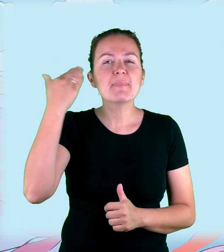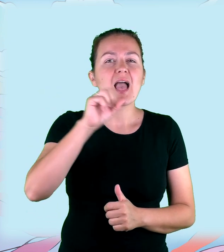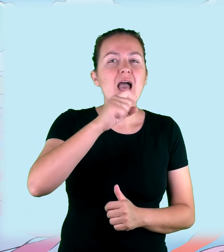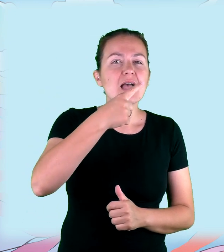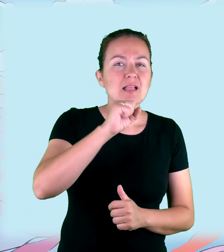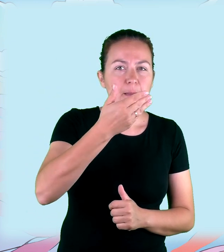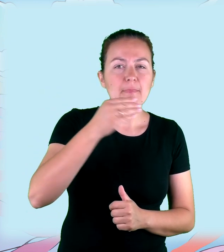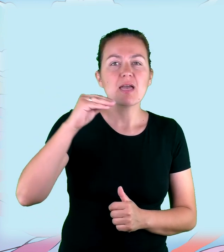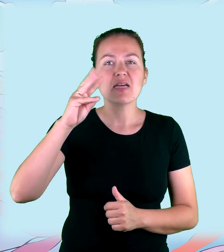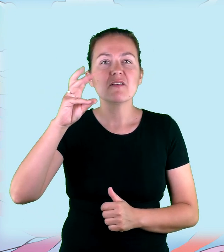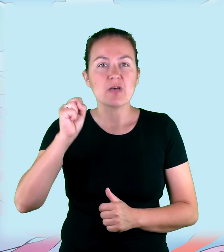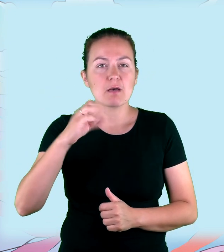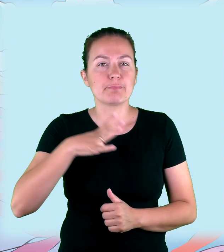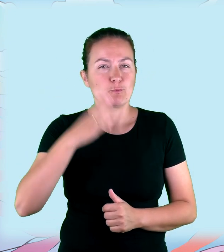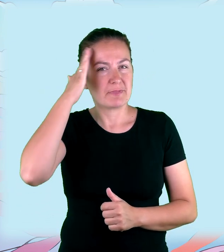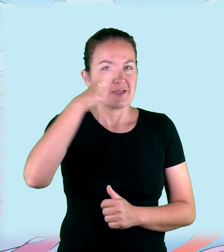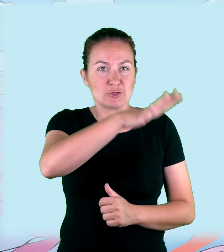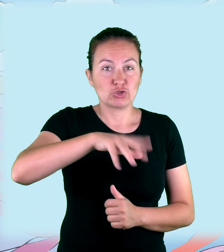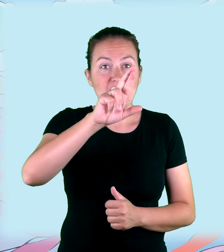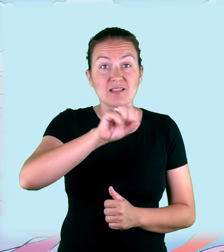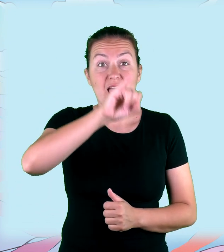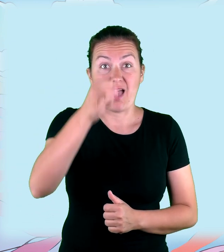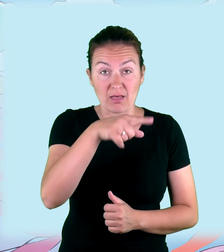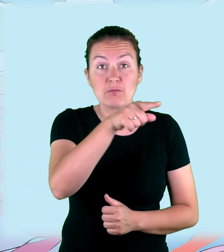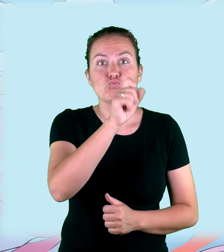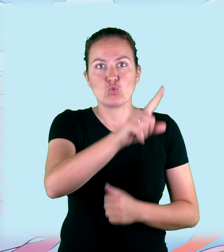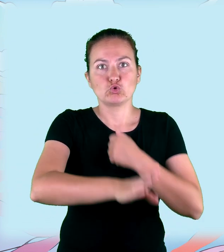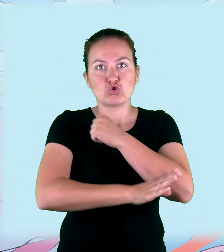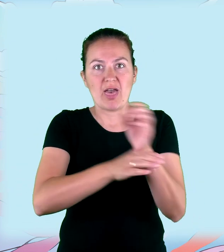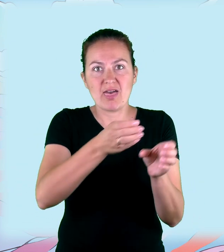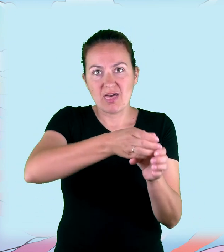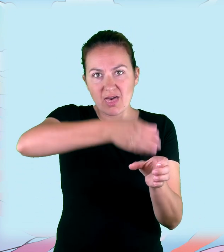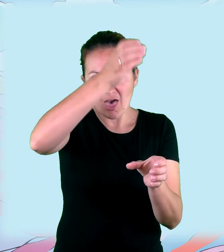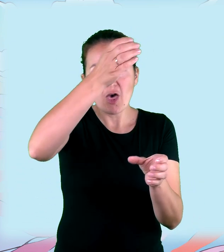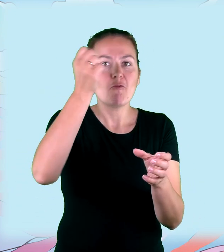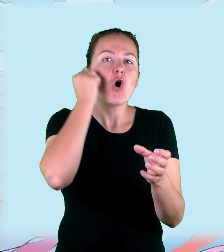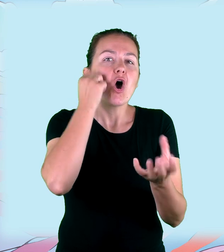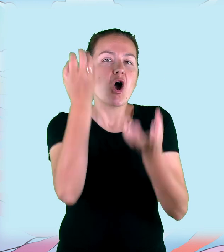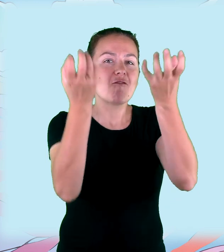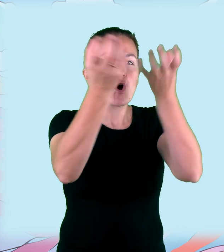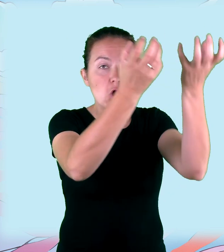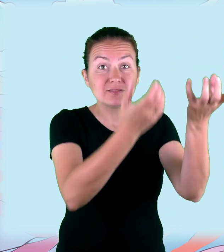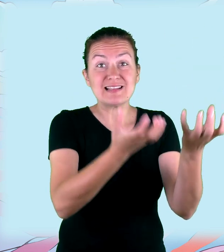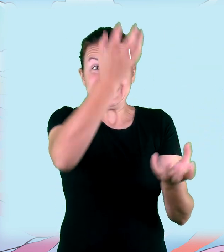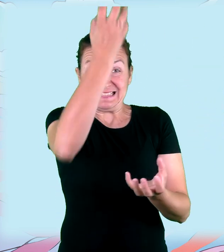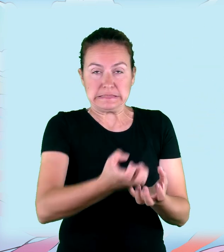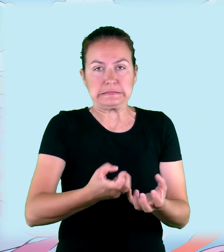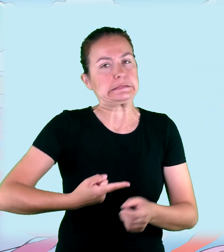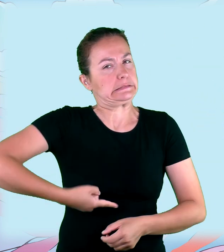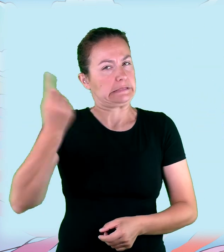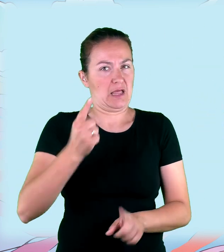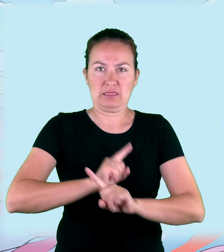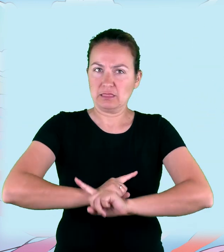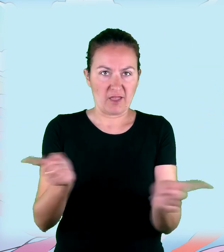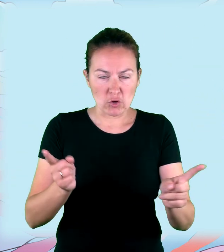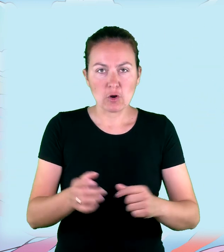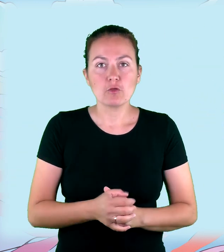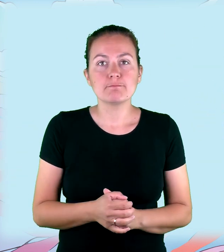Kiedy Adam i Ewa żyli w raju, rosło tam drzewo, z którego nie mogli zrywać owoców.